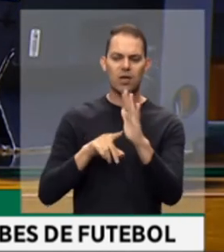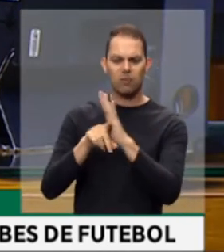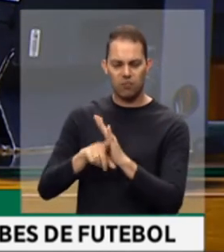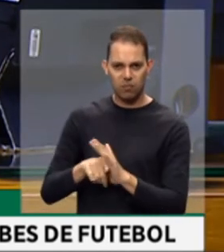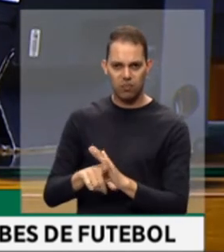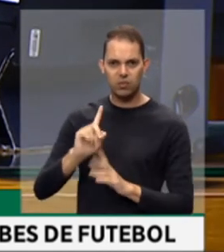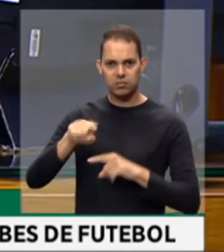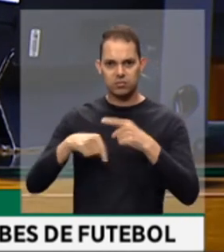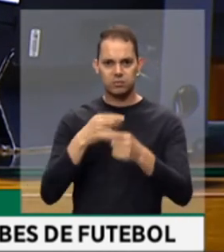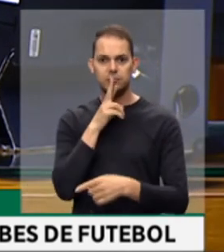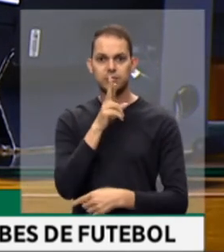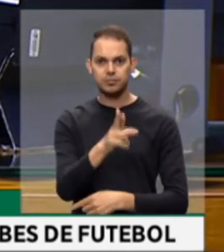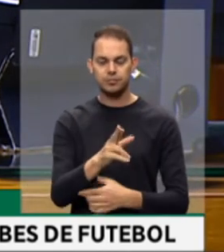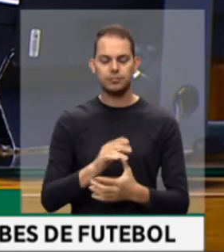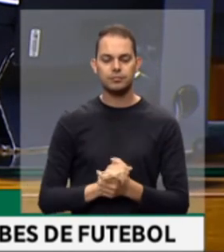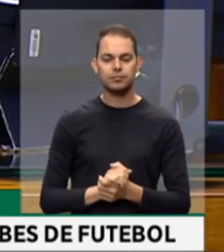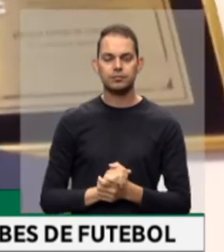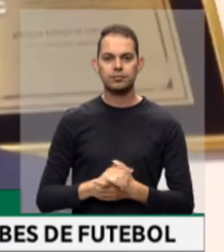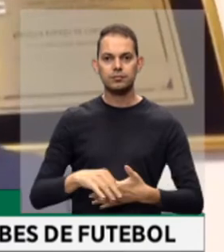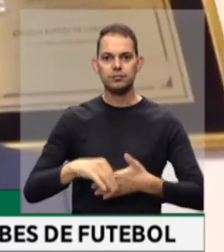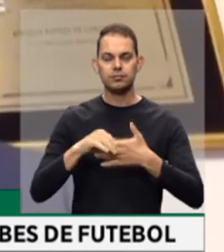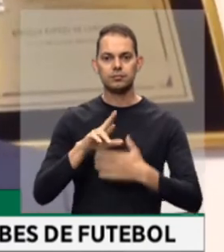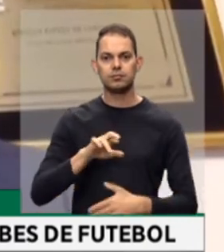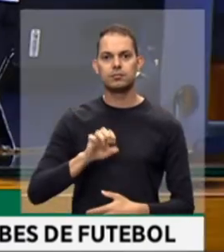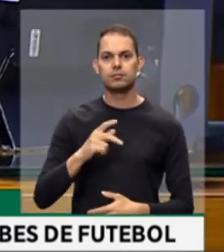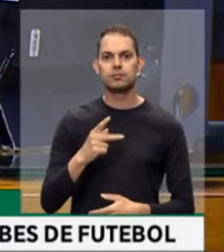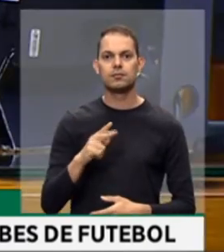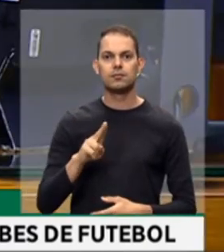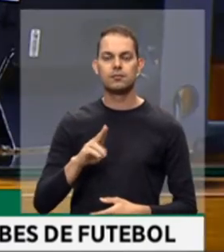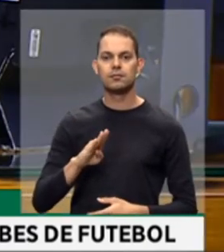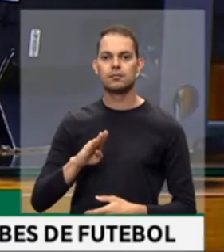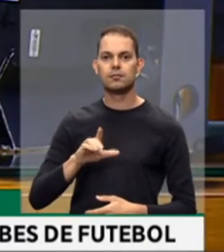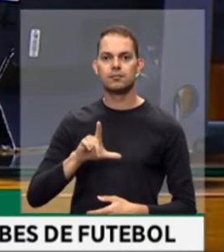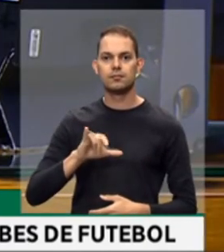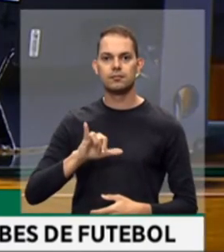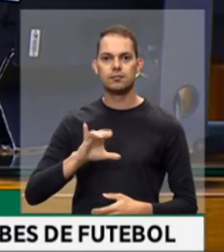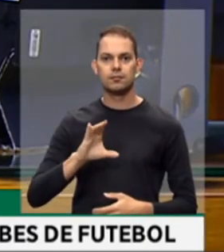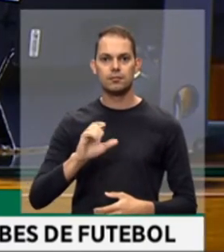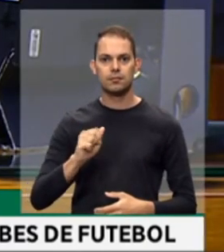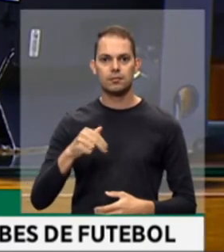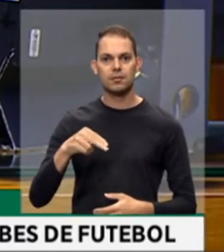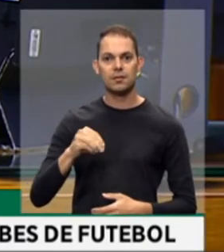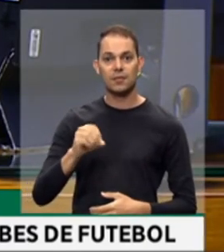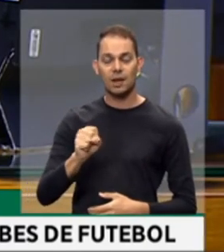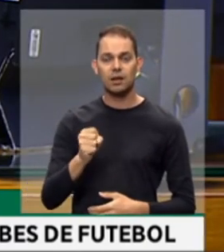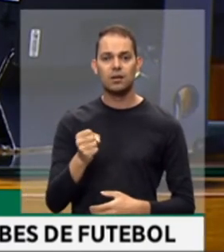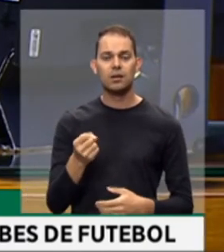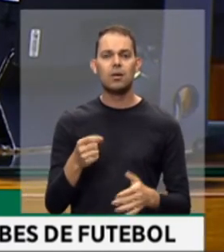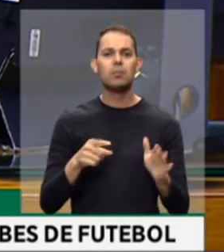PAUTA DE AMANHÃ , PL 4113. OBRIGADO, PRESIDENTE. [PRESIDENTE]: OK, VOU CONSULTAR A MESA. DEPUTADO VINÍCIUS. -- [DEPUTADO]: VINÍCIUS CARVALHO PELA LIDERANÇA DO REPUBLICANOS.